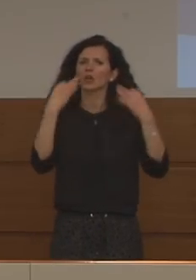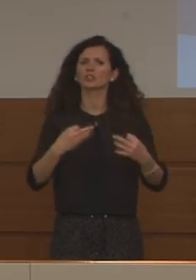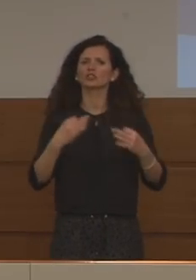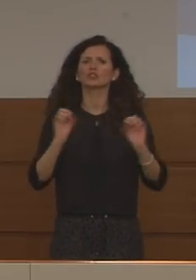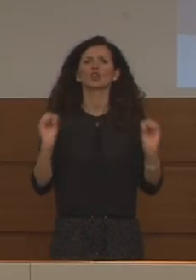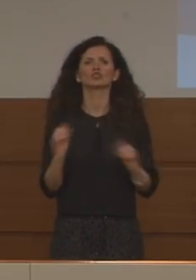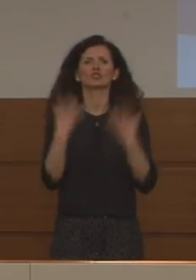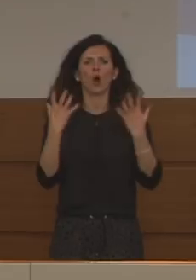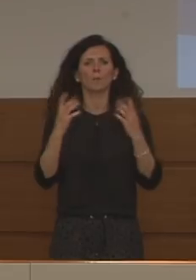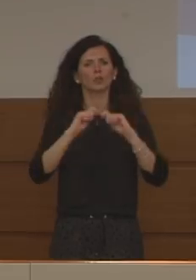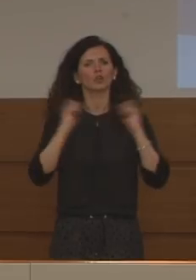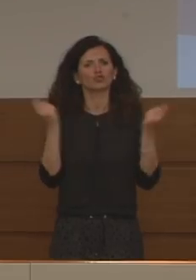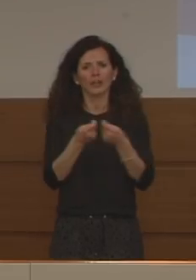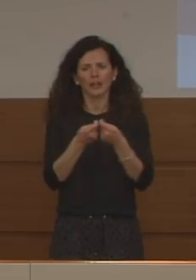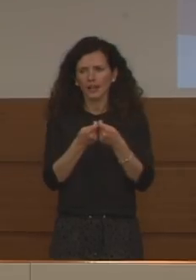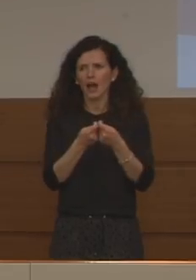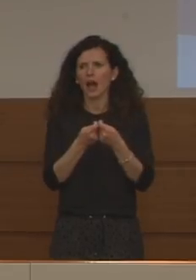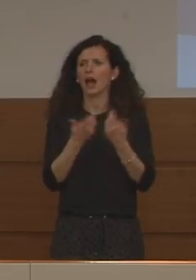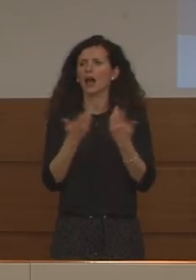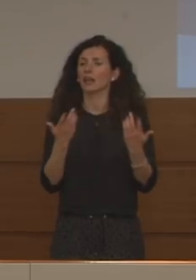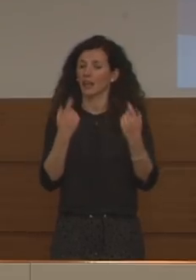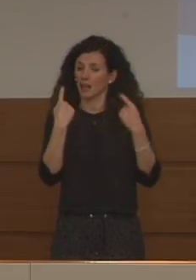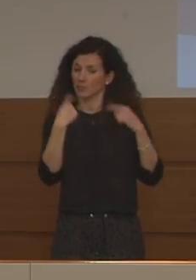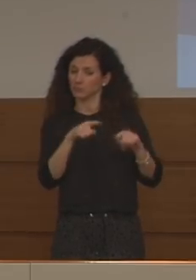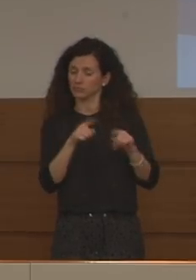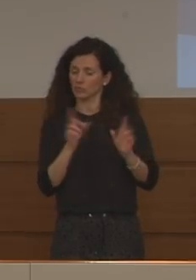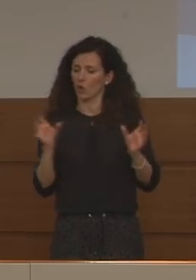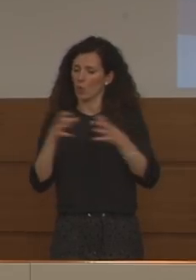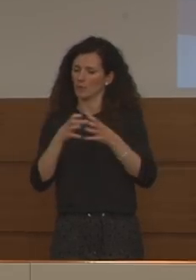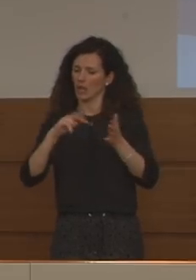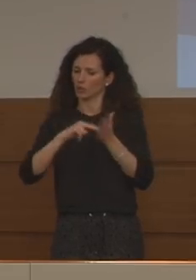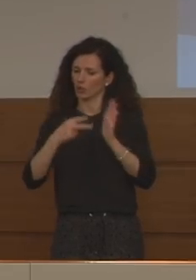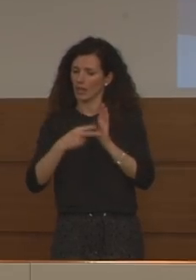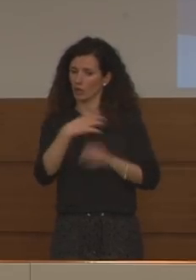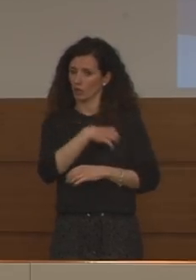sono quelle che il Comitato Tecnico Scientifico ha consigliato al Governo o